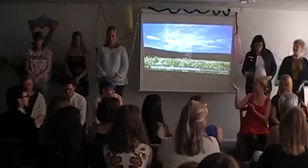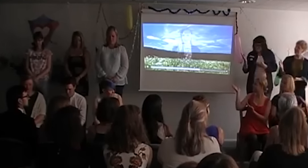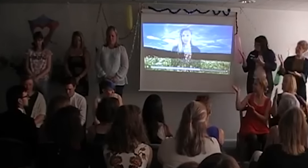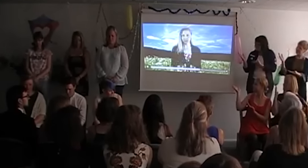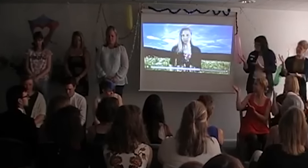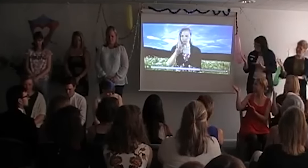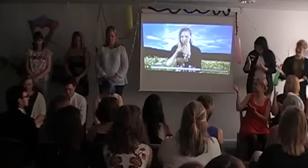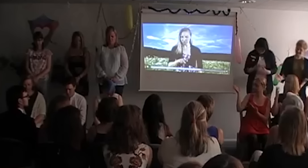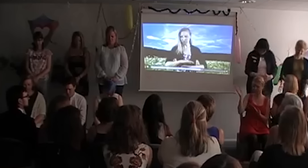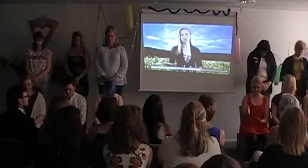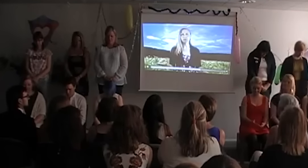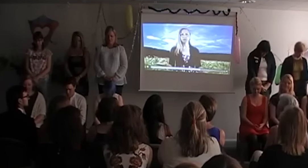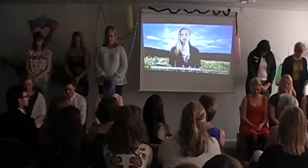Nä jag tittar inte ner mer.